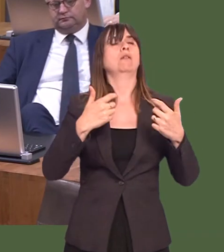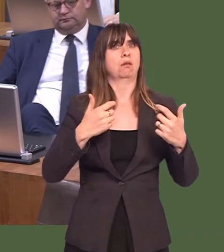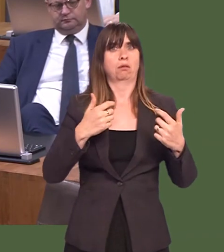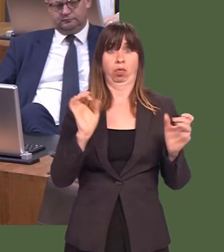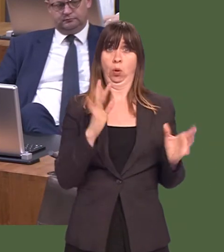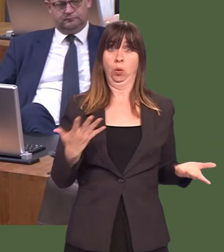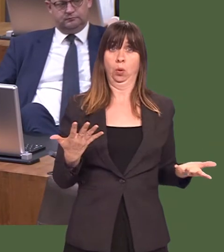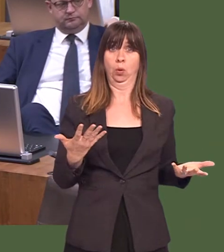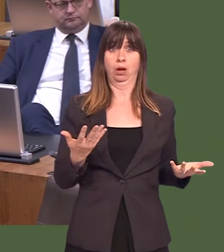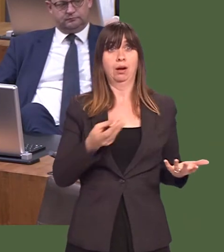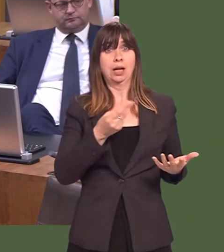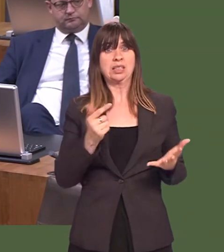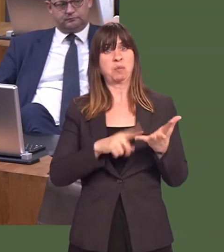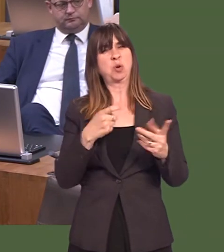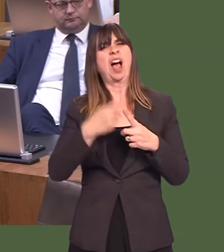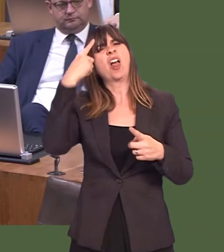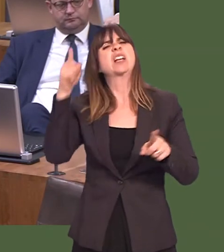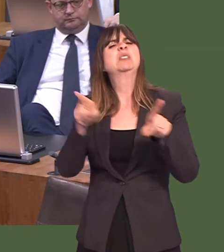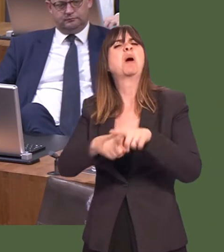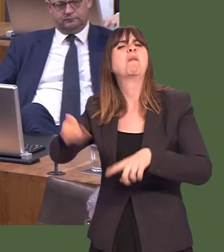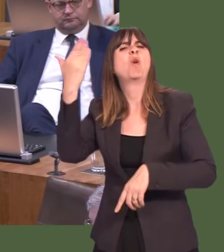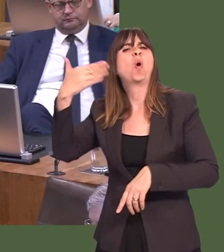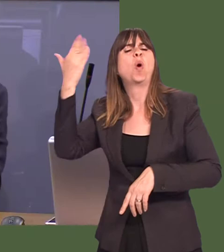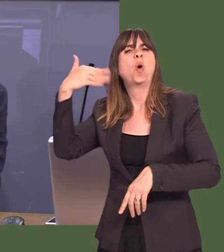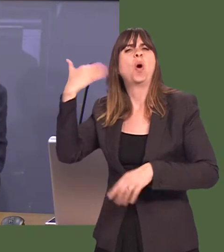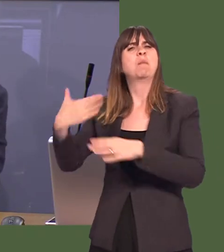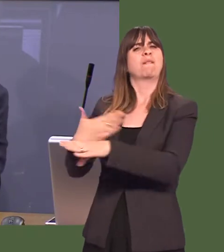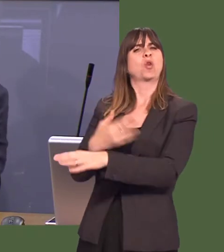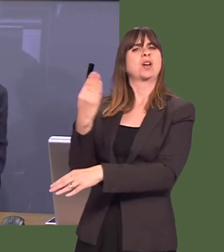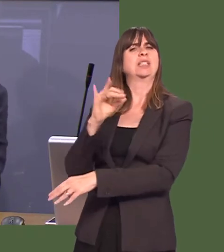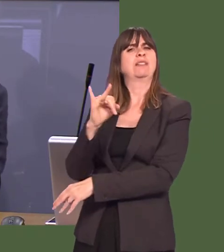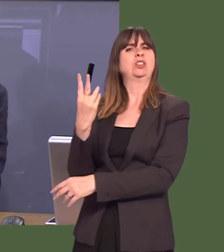Mae rhai yn Llywodraeth y Deyrnas Unedig yn meddwl bod pethau yn mynd i symud yn Ùl i